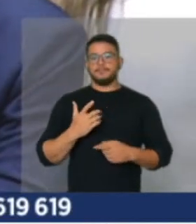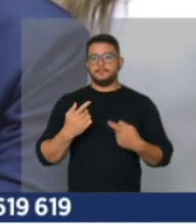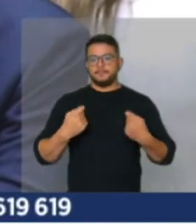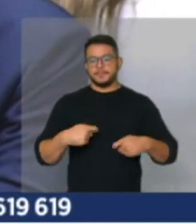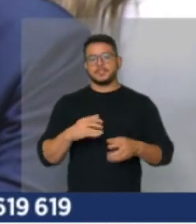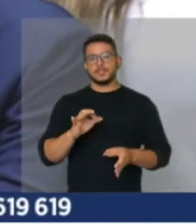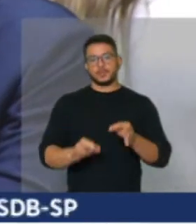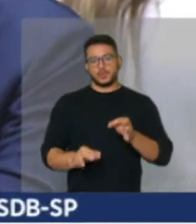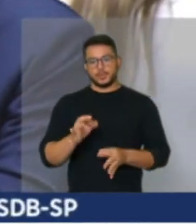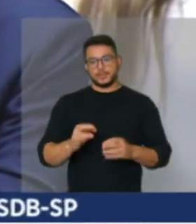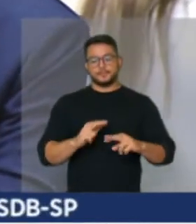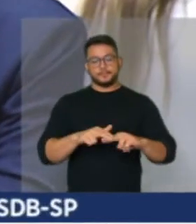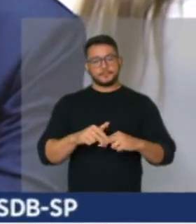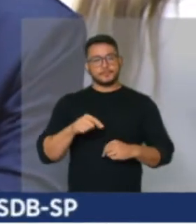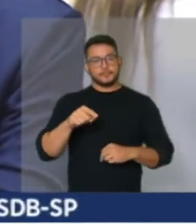PRINCIPALMENTE DOS MUNICÍPIOS PEQUENOS SÃO DEPENDENTES DO